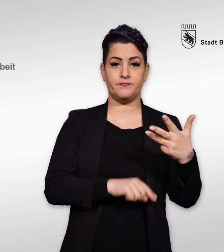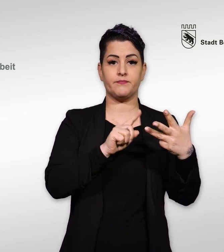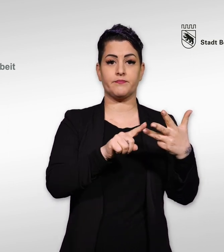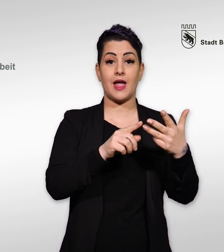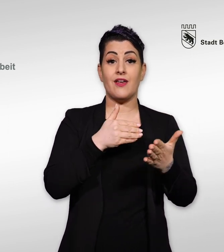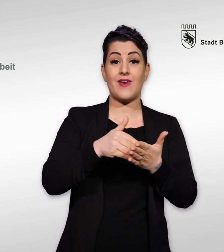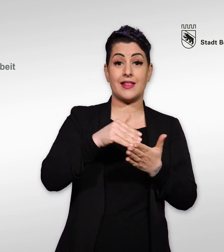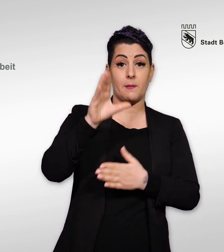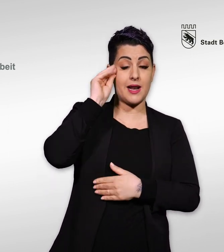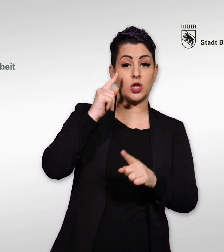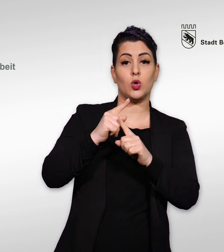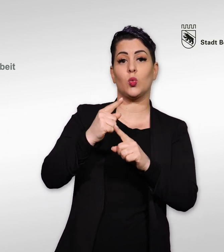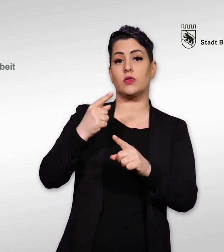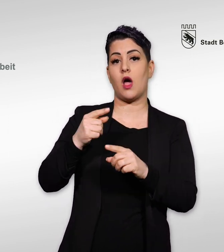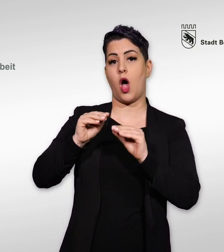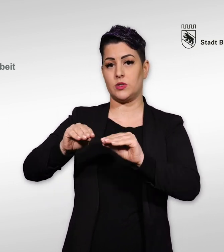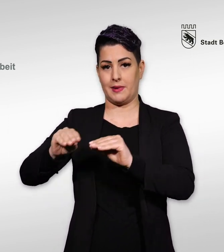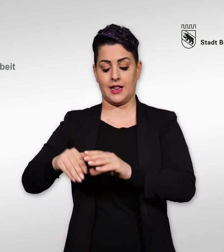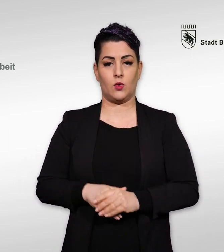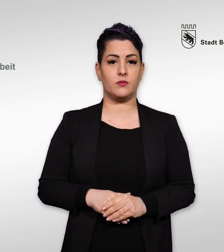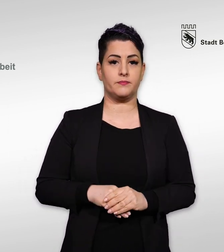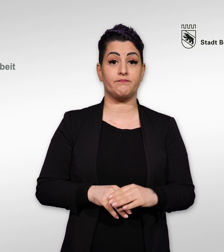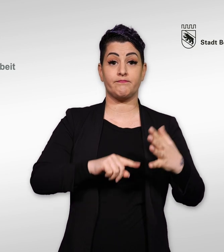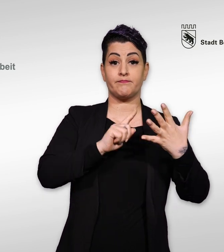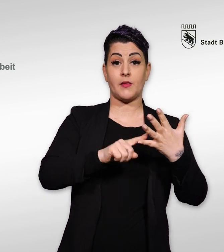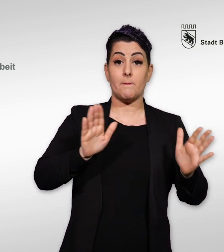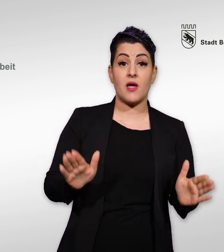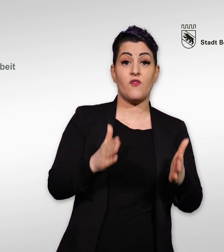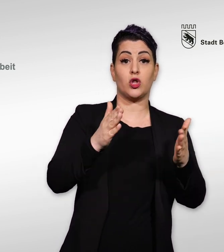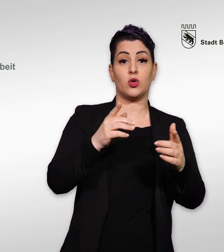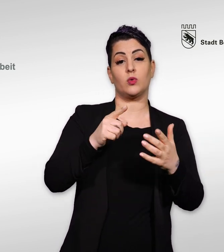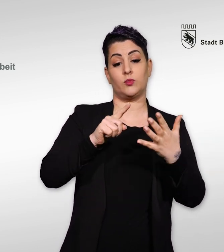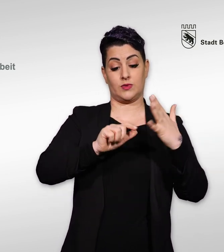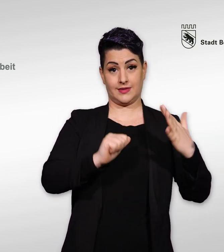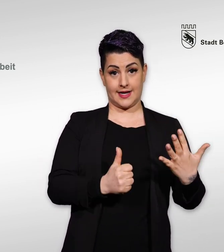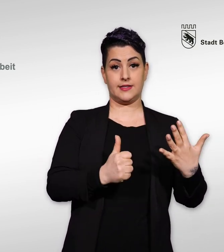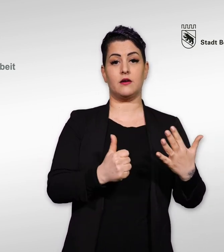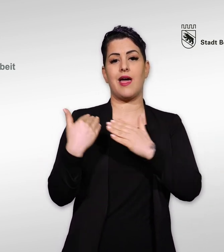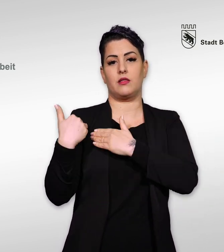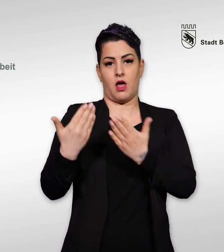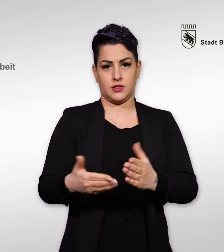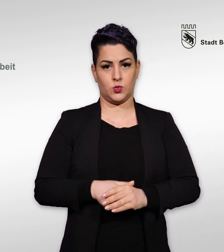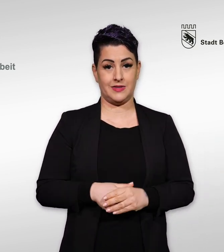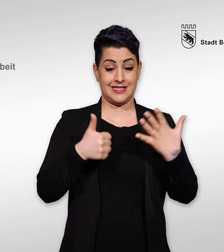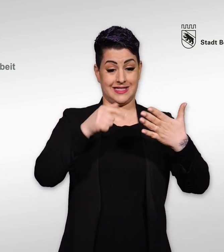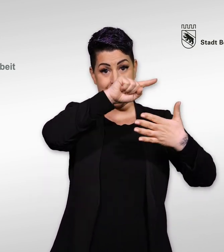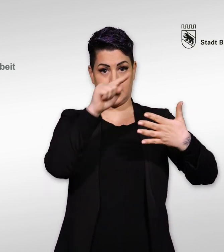für den Lohn, Aus- und Weiterbildung, Beförderung und Entlassung.